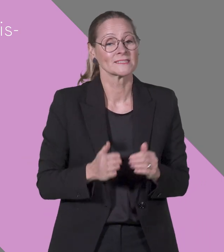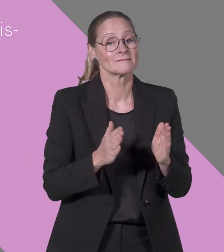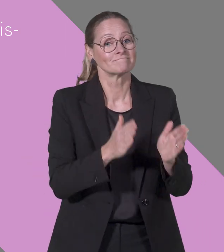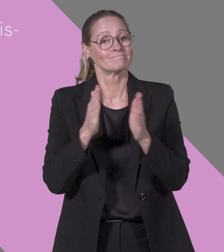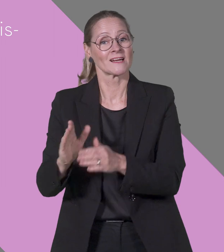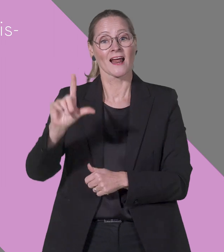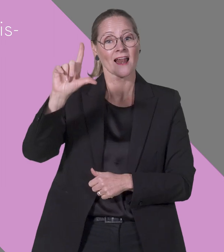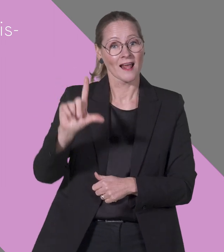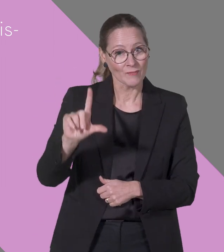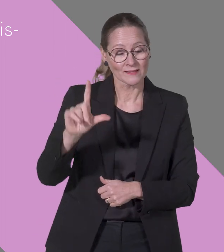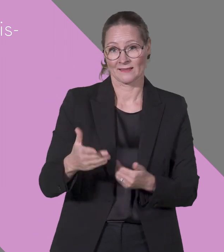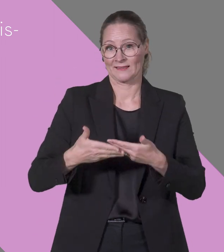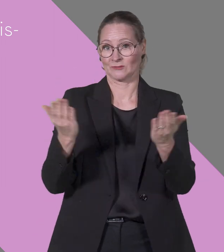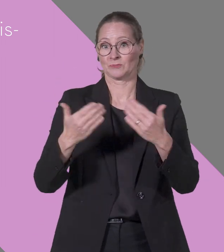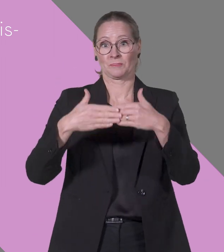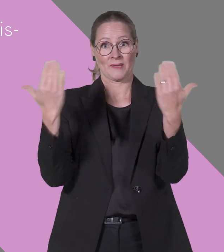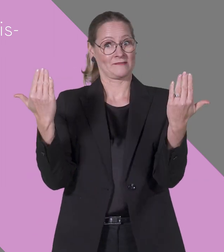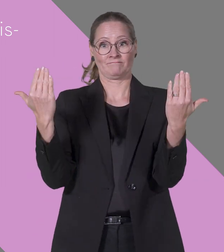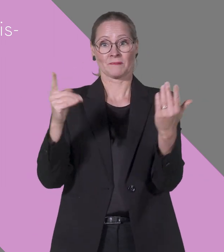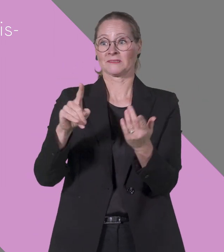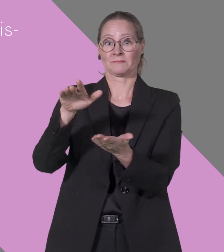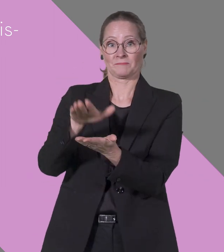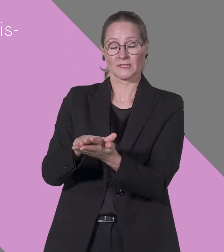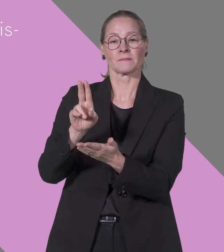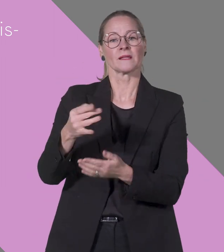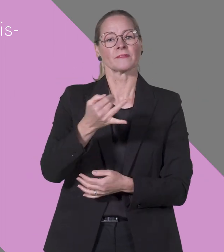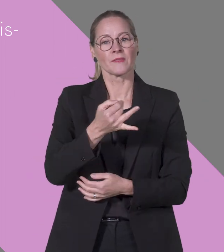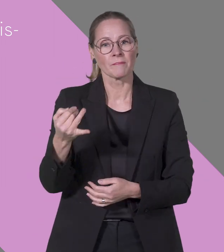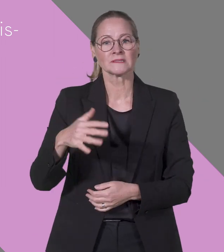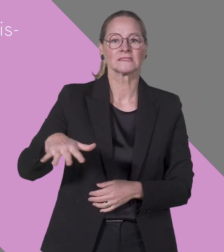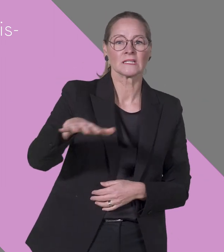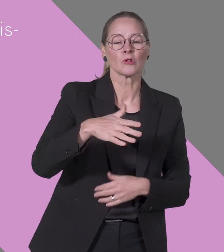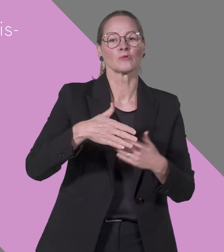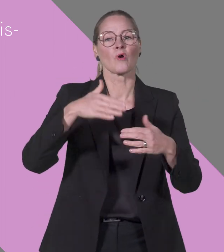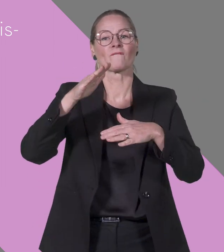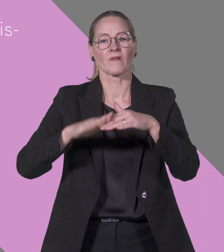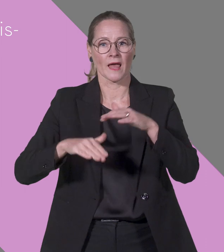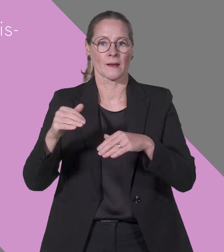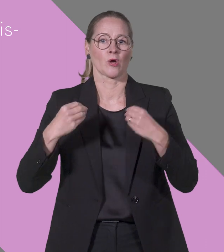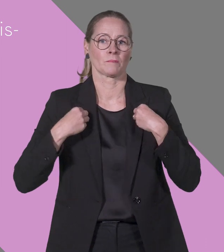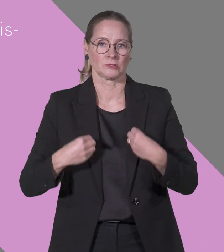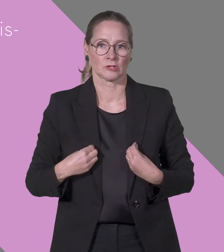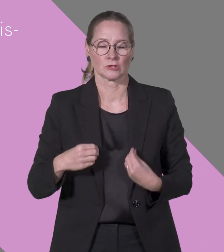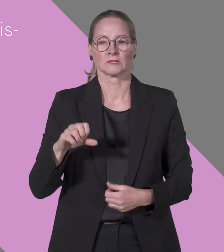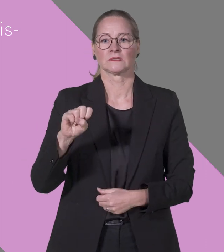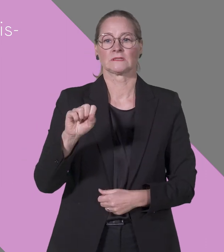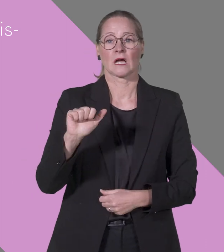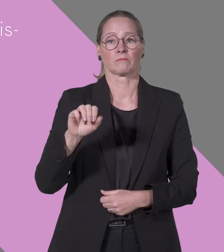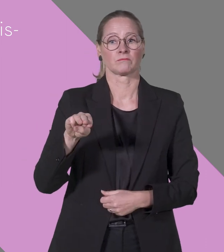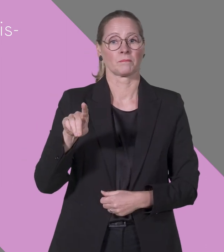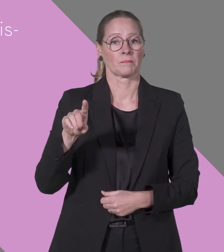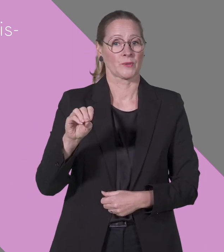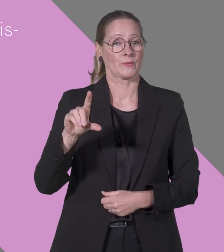Lauantain esityspäivänä paikkana toimii Tampereen seudun työväenopisto Sampola, -